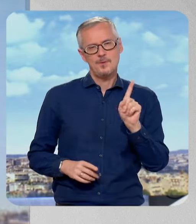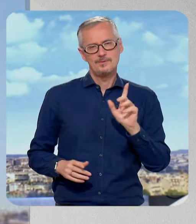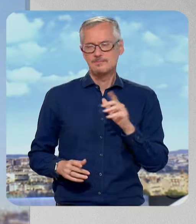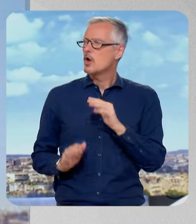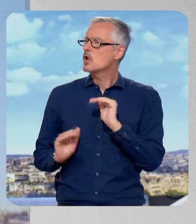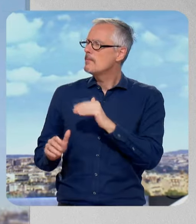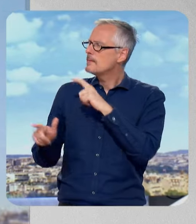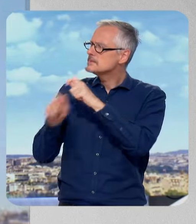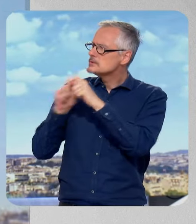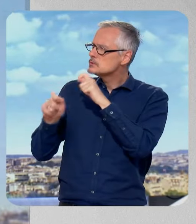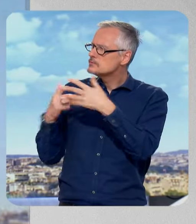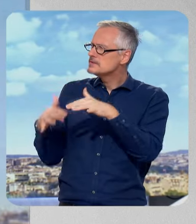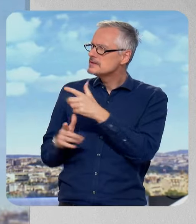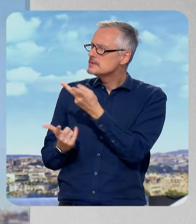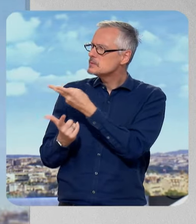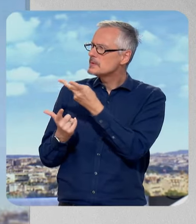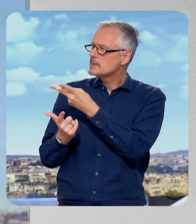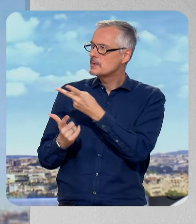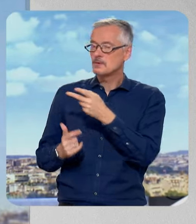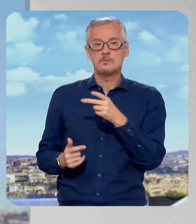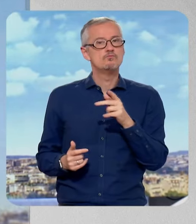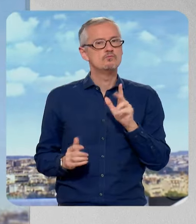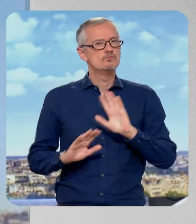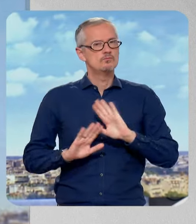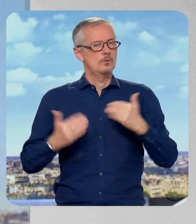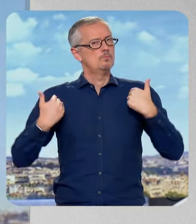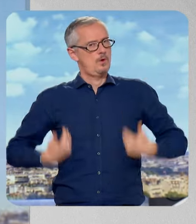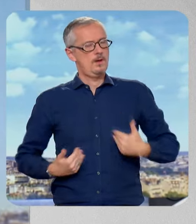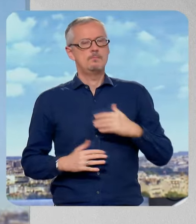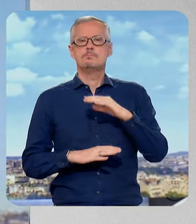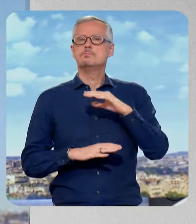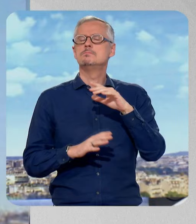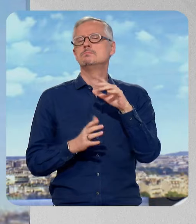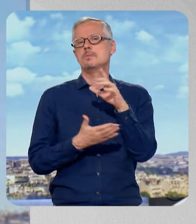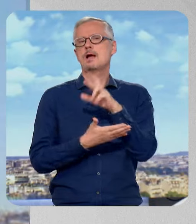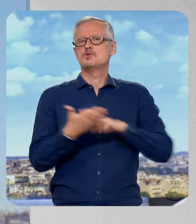S.Ollivier: Et que l'Irlande accepte de recevoir les impôts. C'est l'heure du rendez-vous politique.